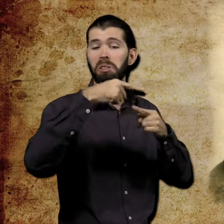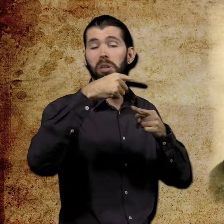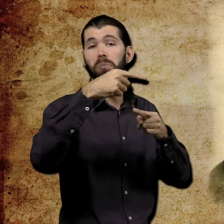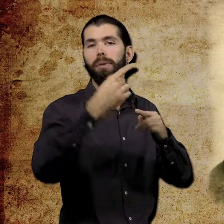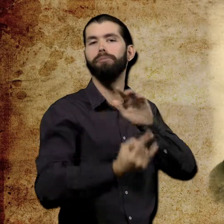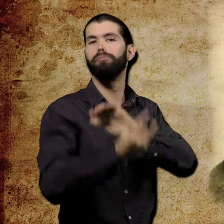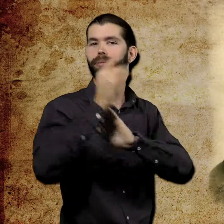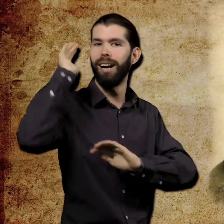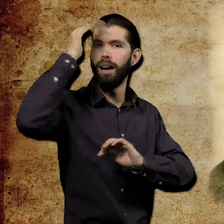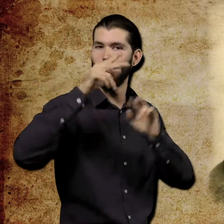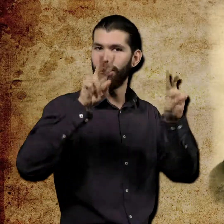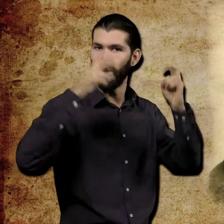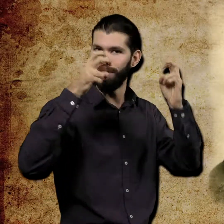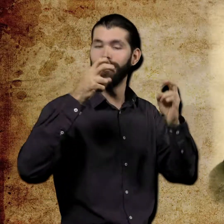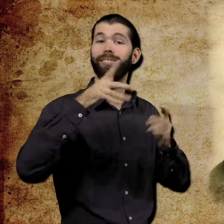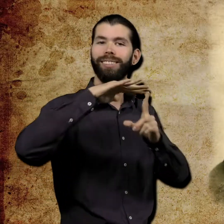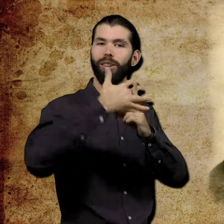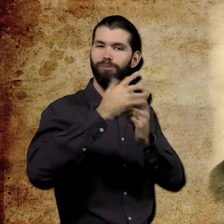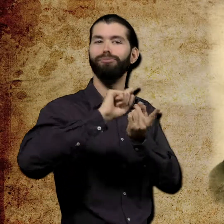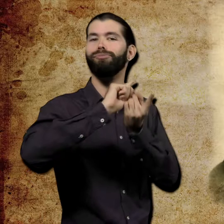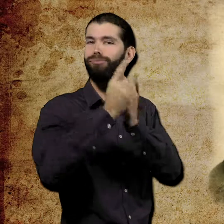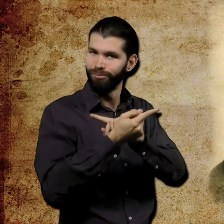La situació va canviar radicalment amb la República